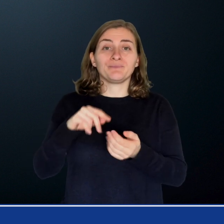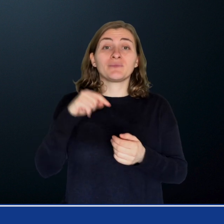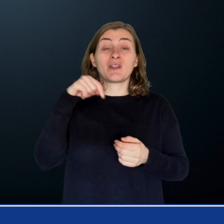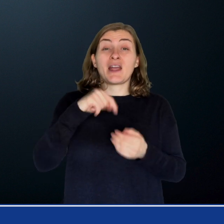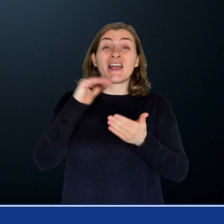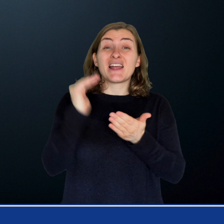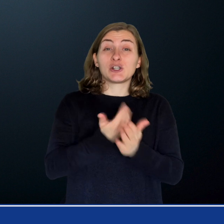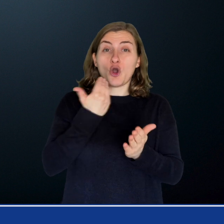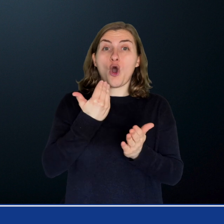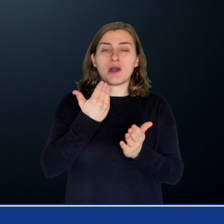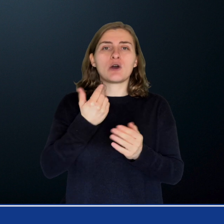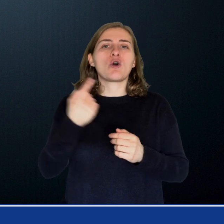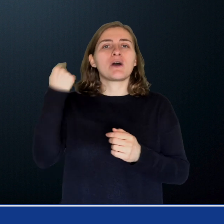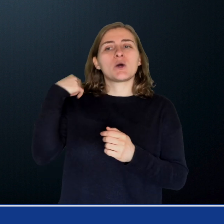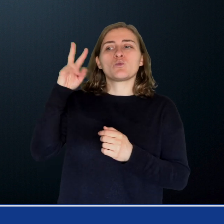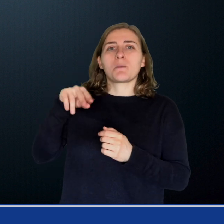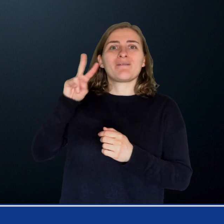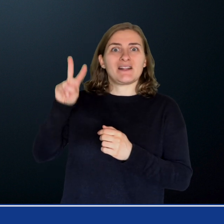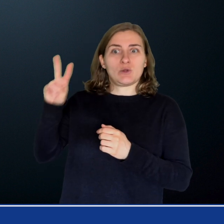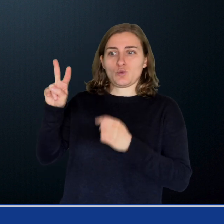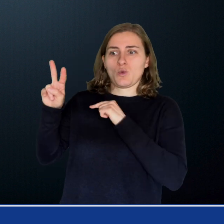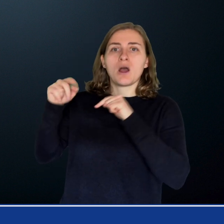(ad eccezione di quelli di lavoro domestico)